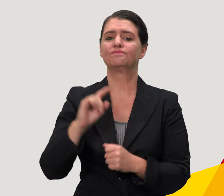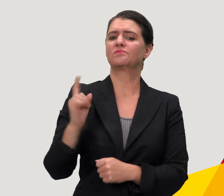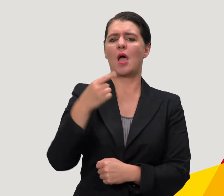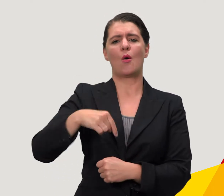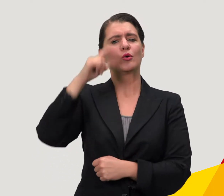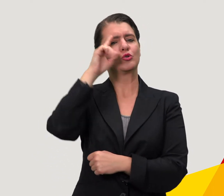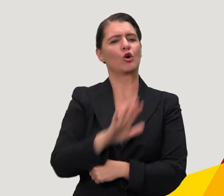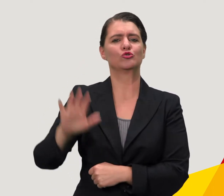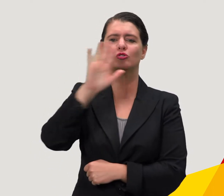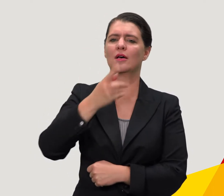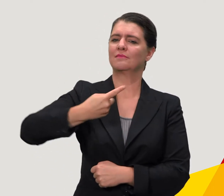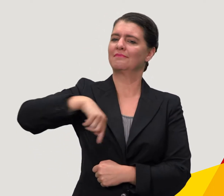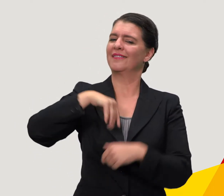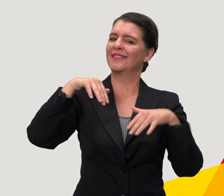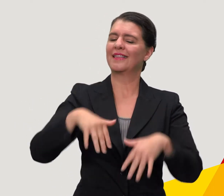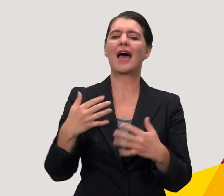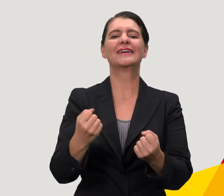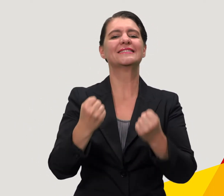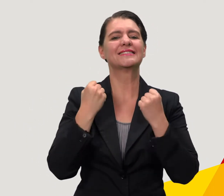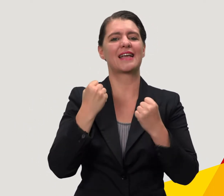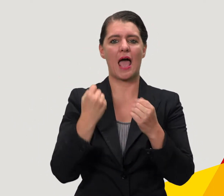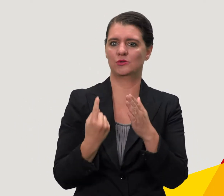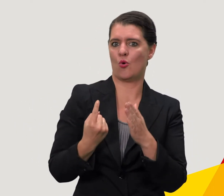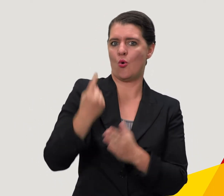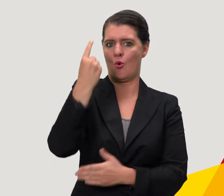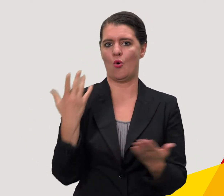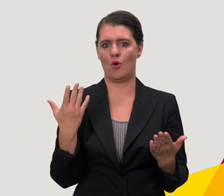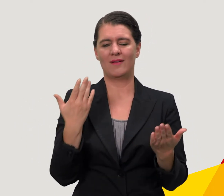Wir haben in Deutschland ein hohes Maß